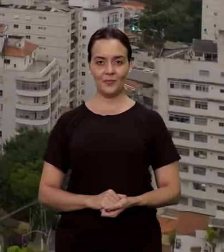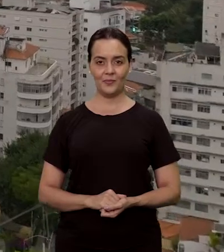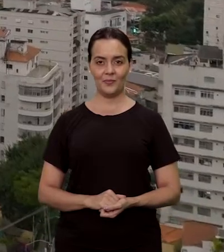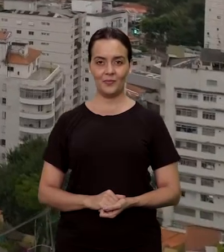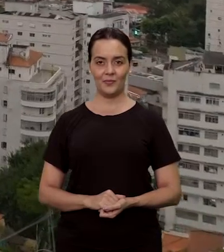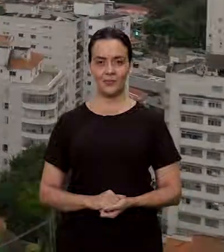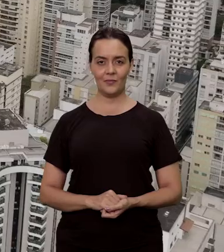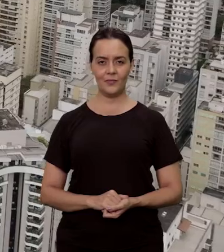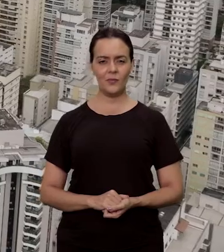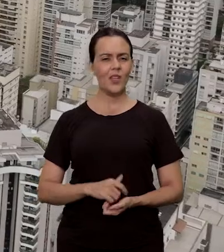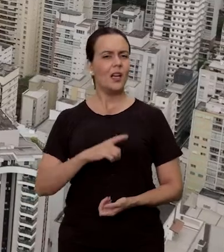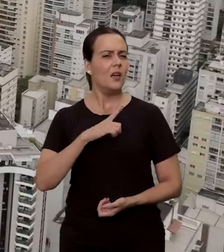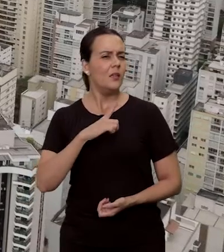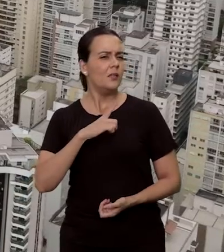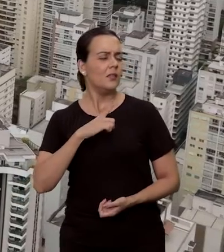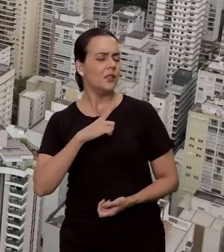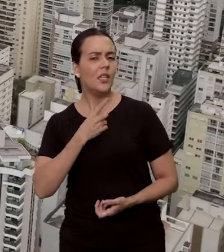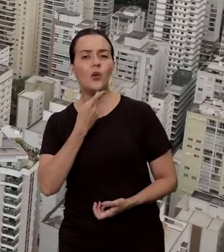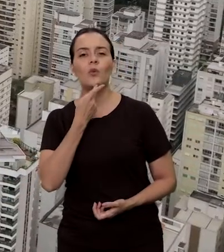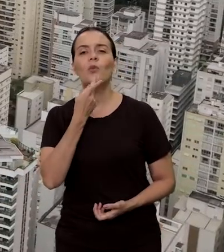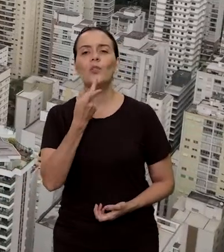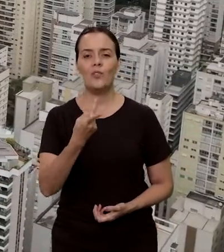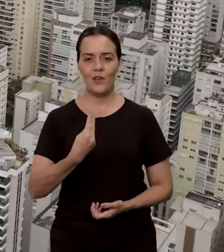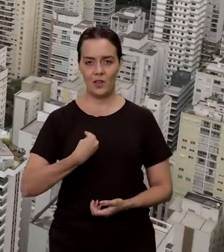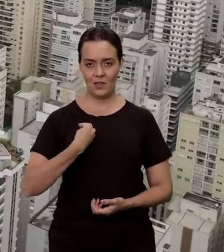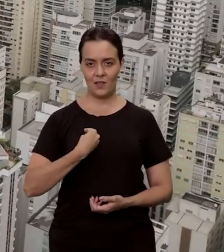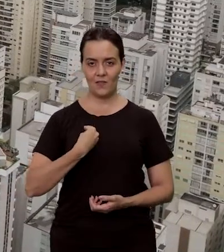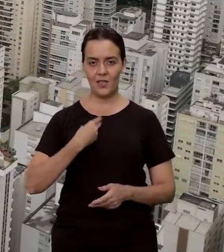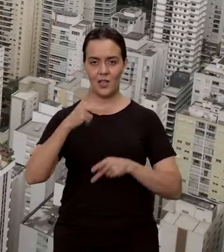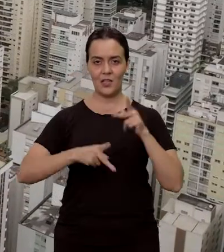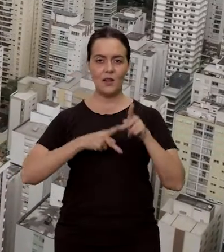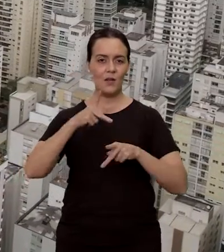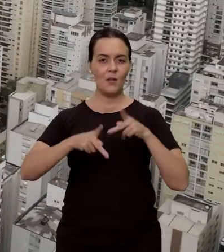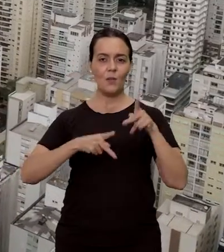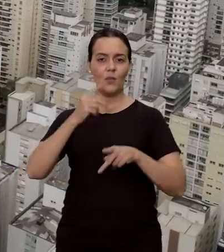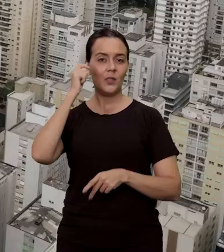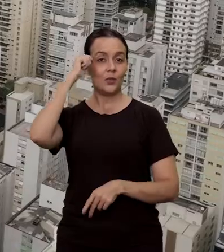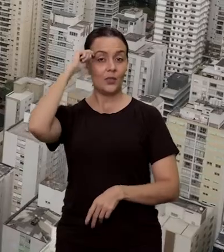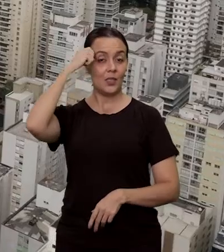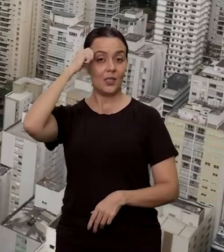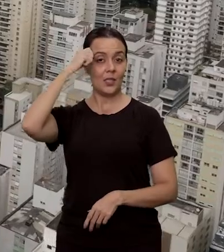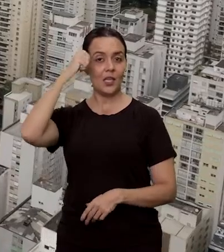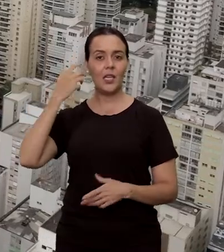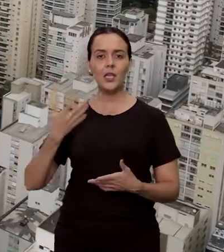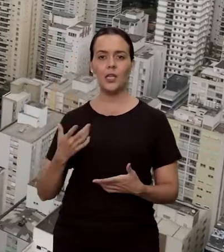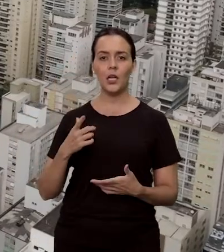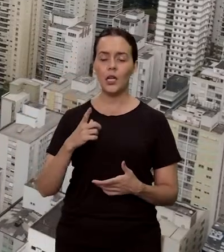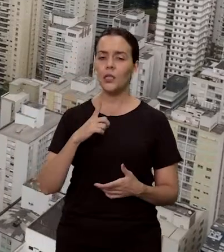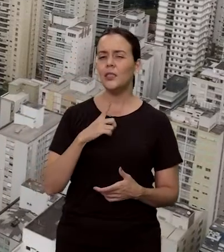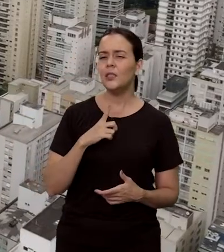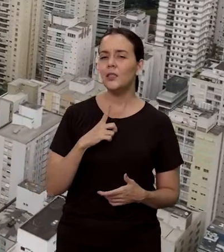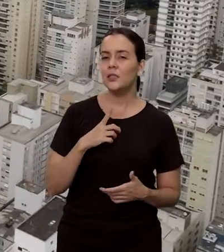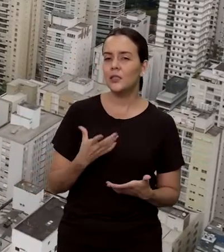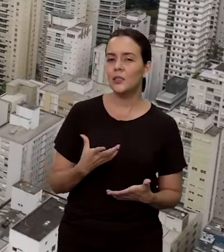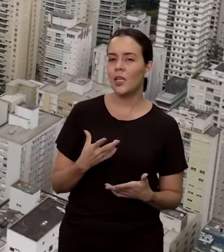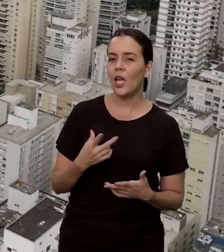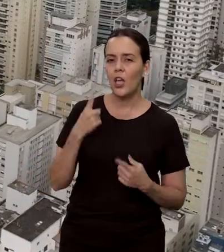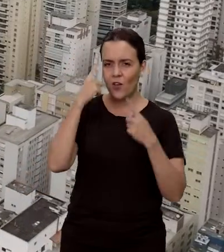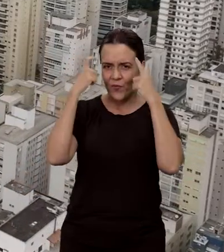[Djamila] Há um interdito em relação a vida da população negra, quando essa é a população que acumula uma série de violênc ias